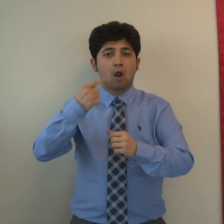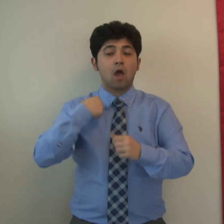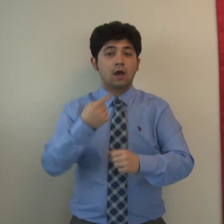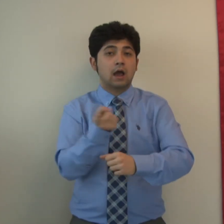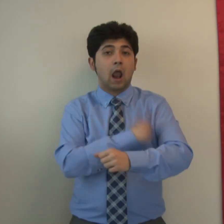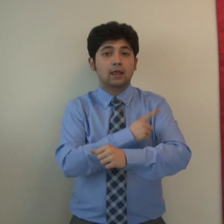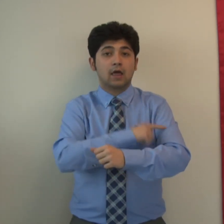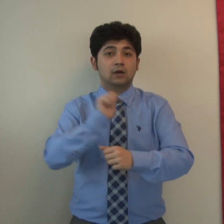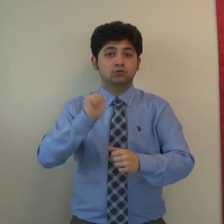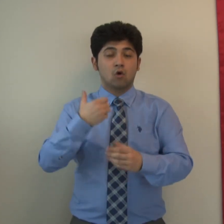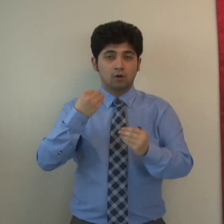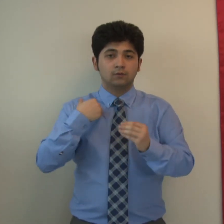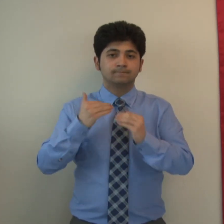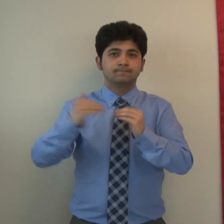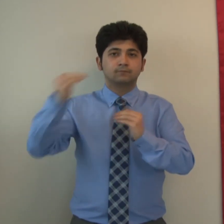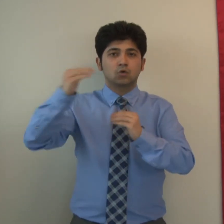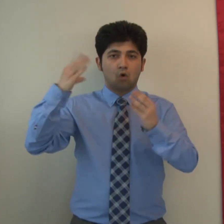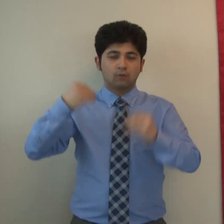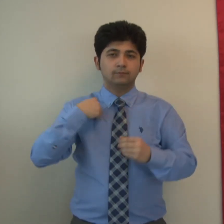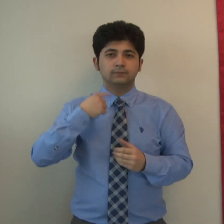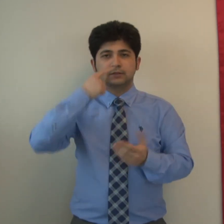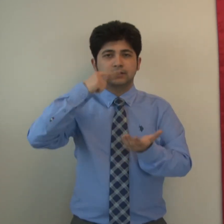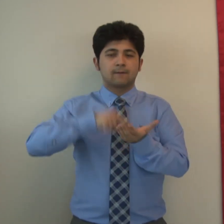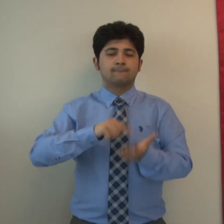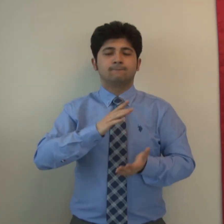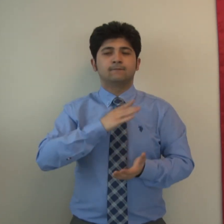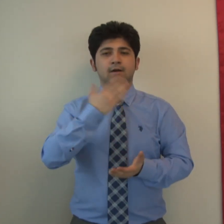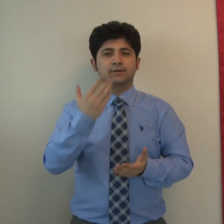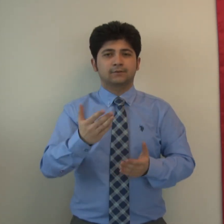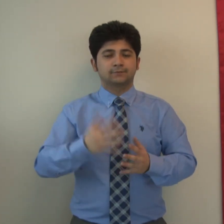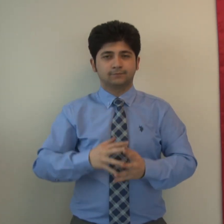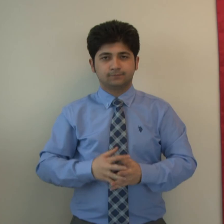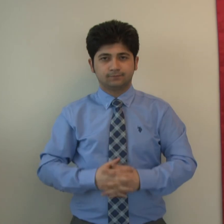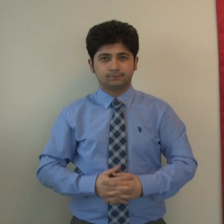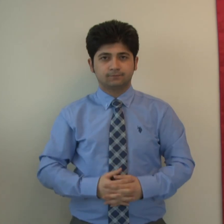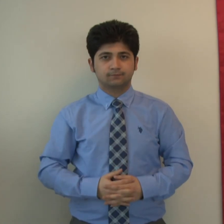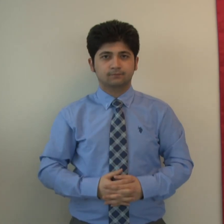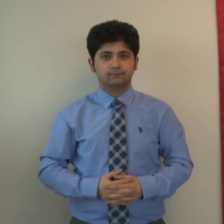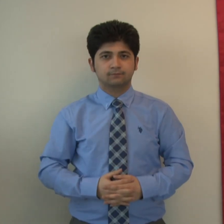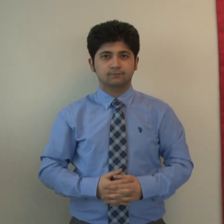yaşlılarımıza verilen hizmetlerin kalitesinin artmasına katkısı olacağı umulmaktadır.